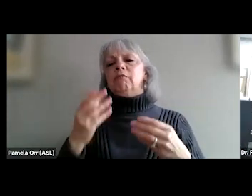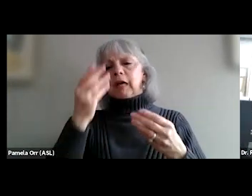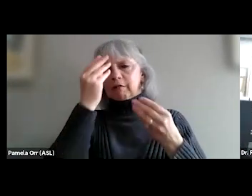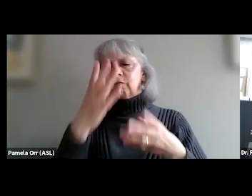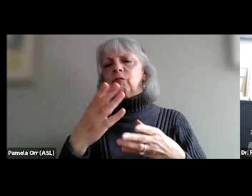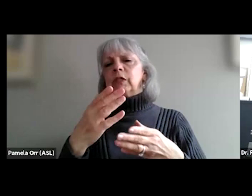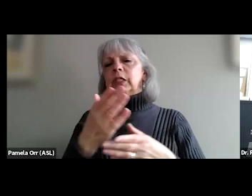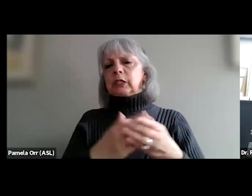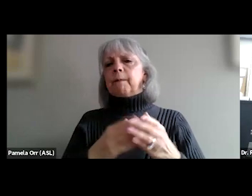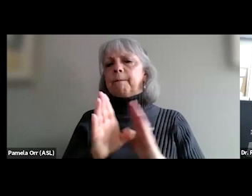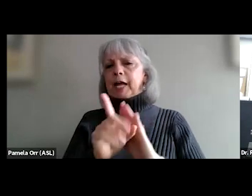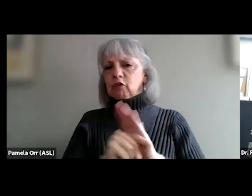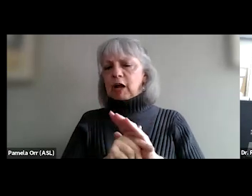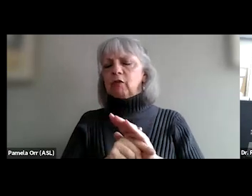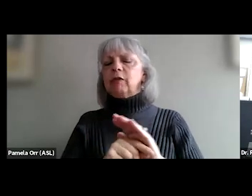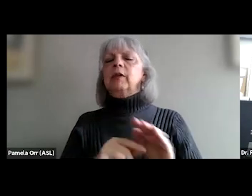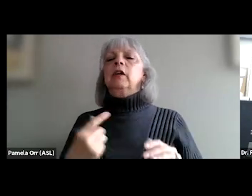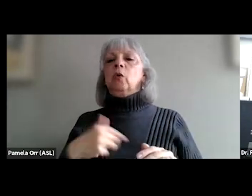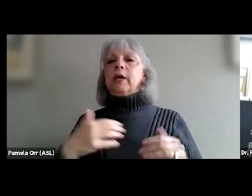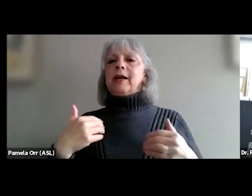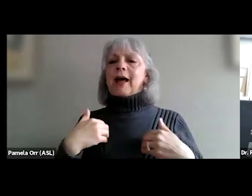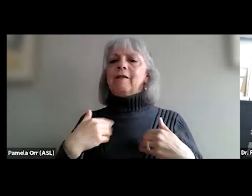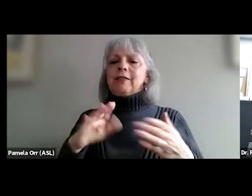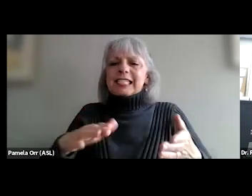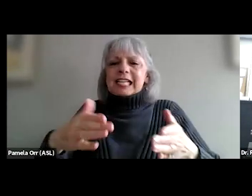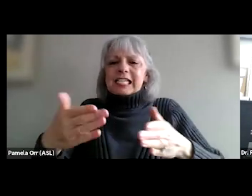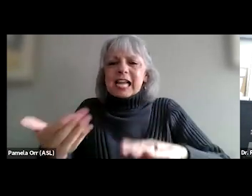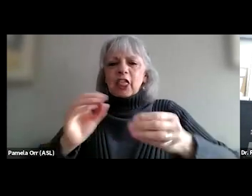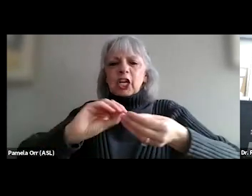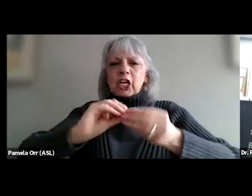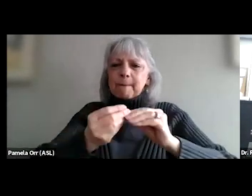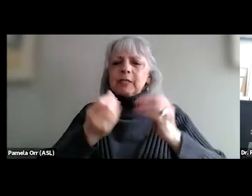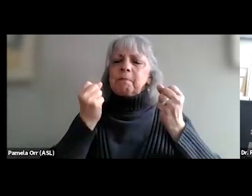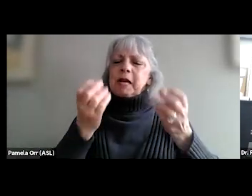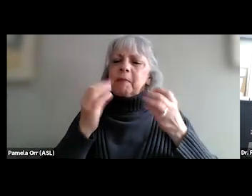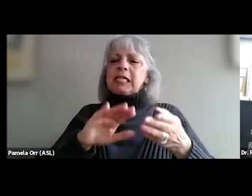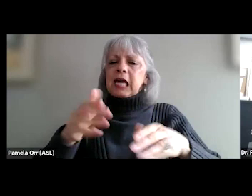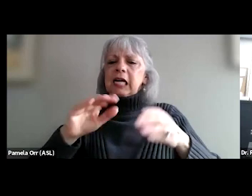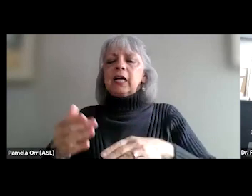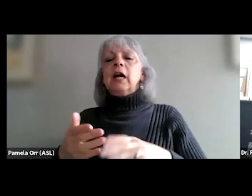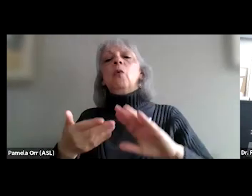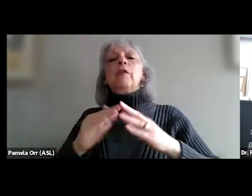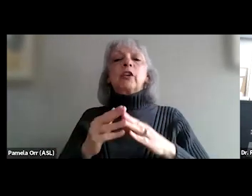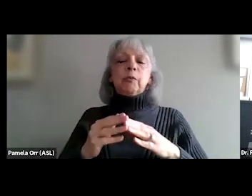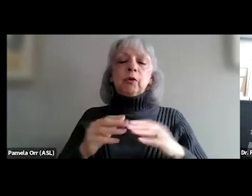Teníamos estos números de muertes y tenemos activistas comunitarios y tenemos un contexto actual,